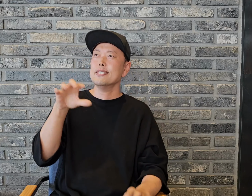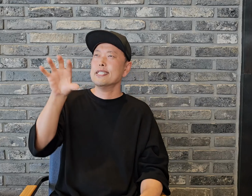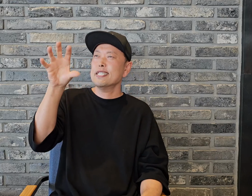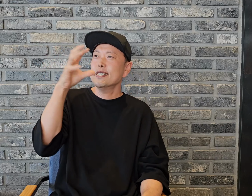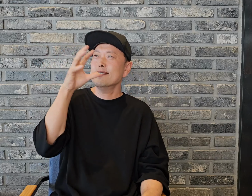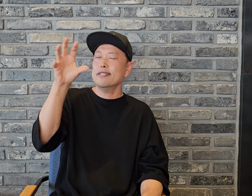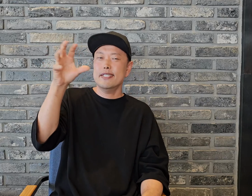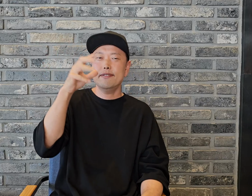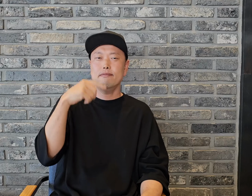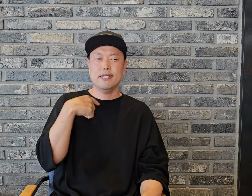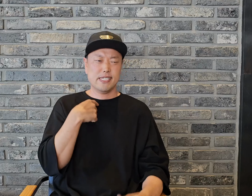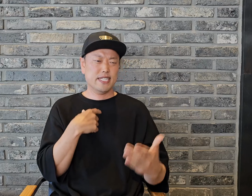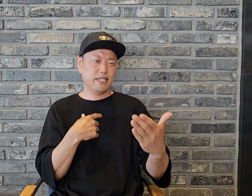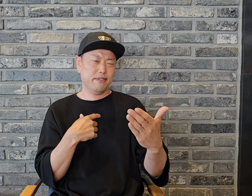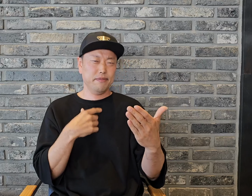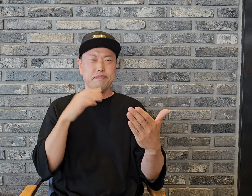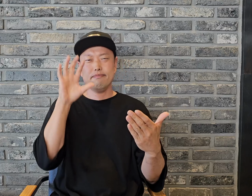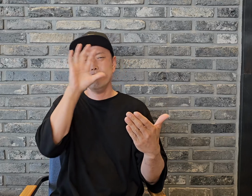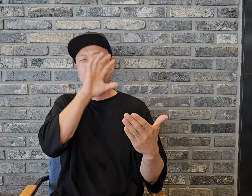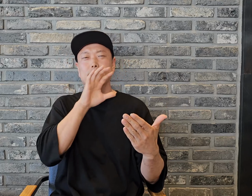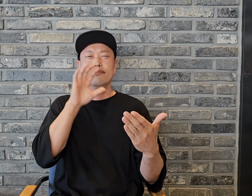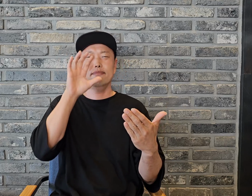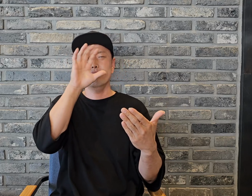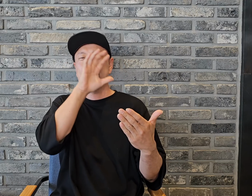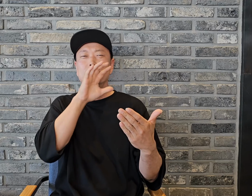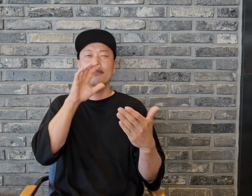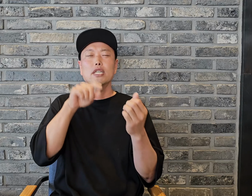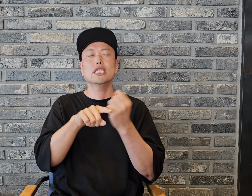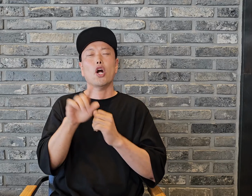그대로 재현하려고 노력하곤 해요